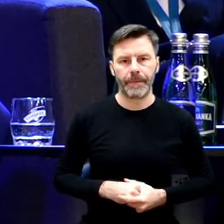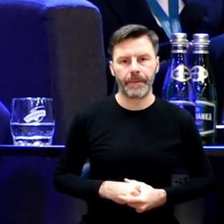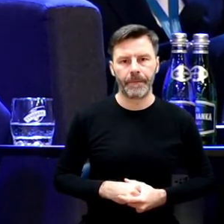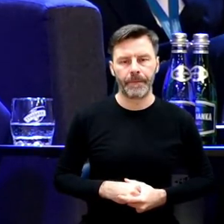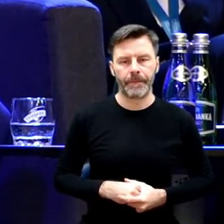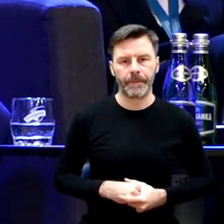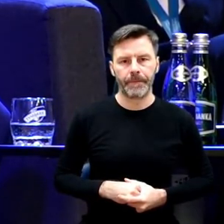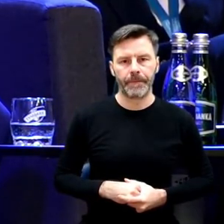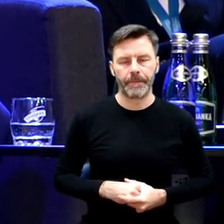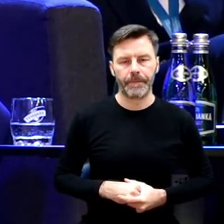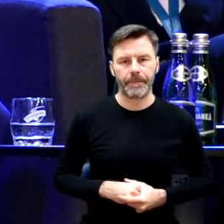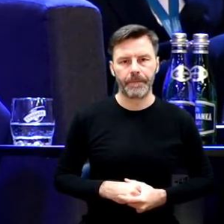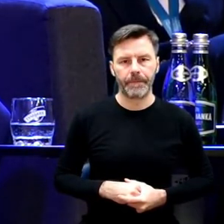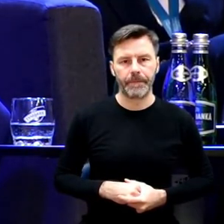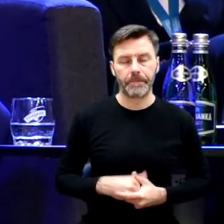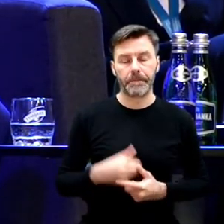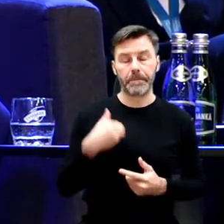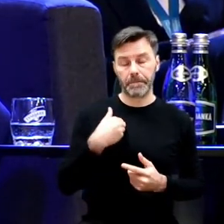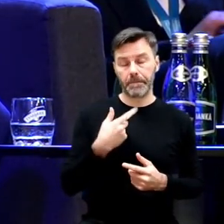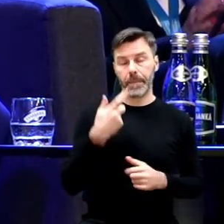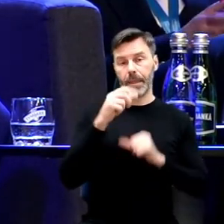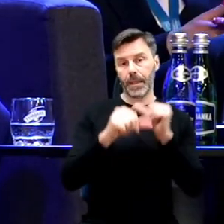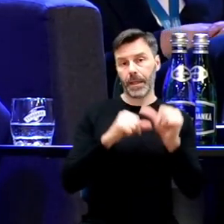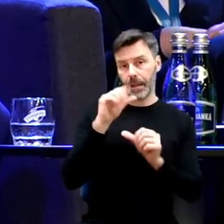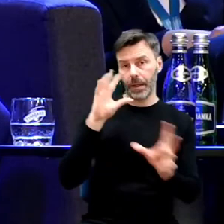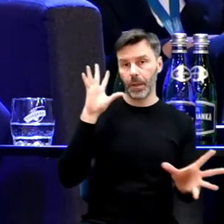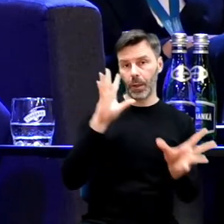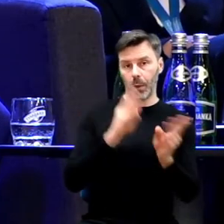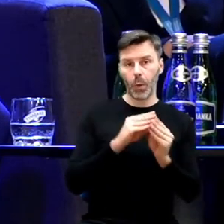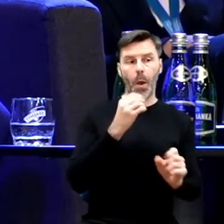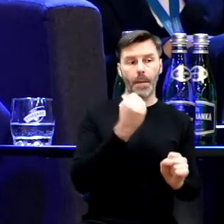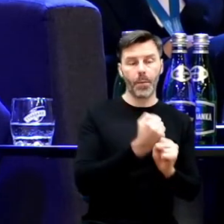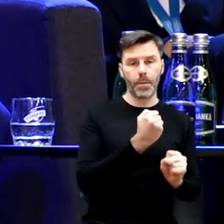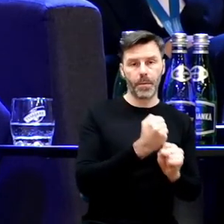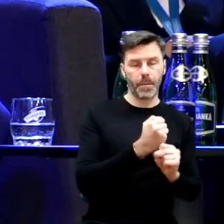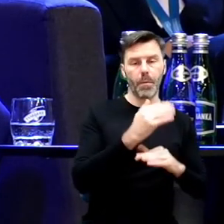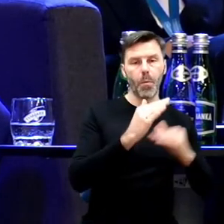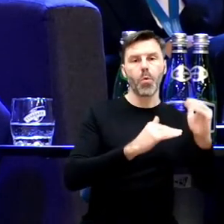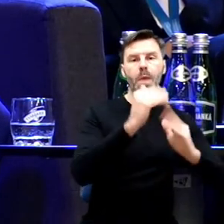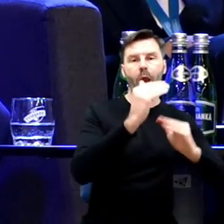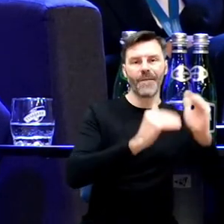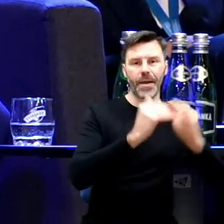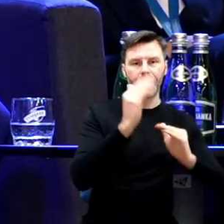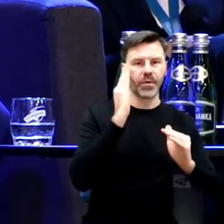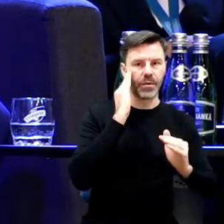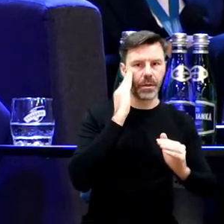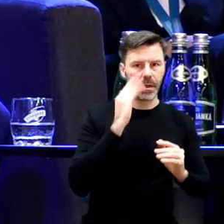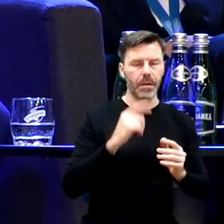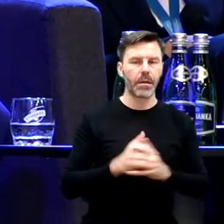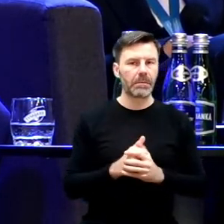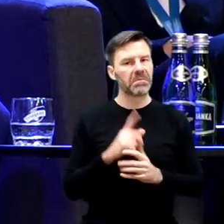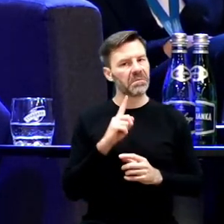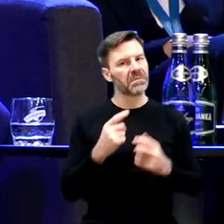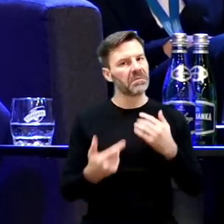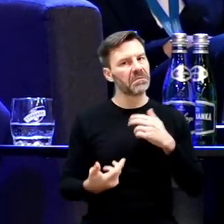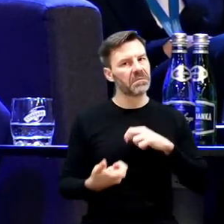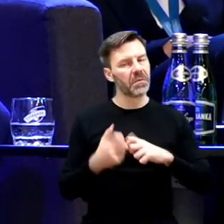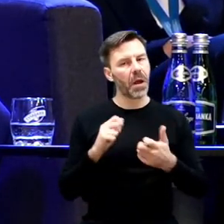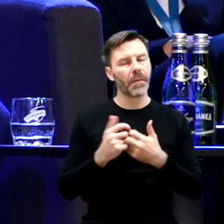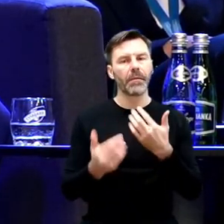bo ten problem depopulacji uderzył nas, on był obecny od wielu kilkunastu, kilkudziesięciu lat.